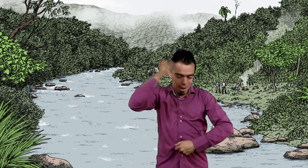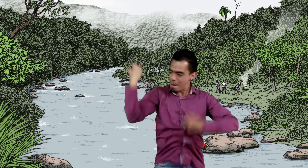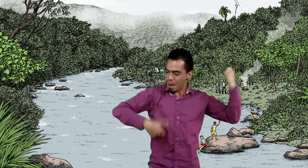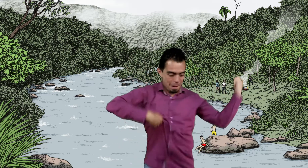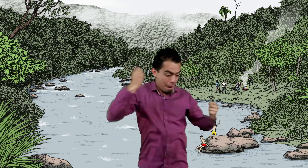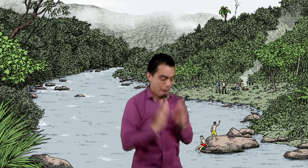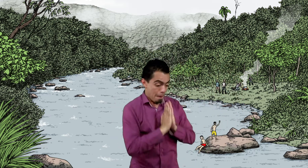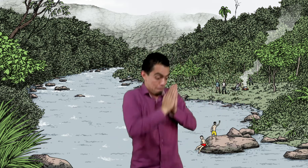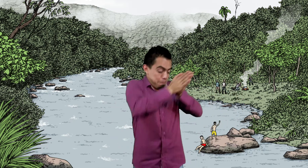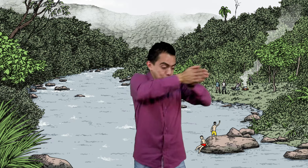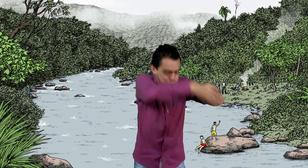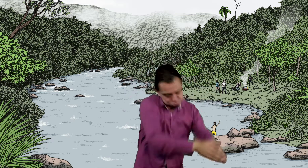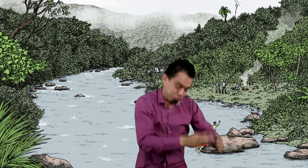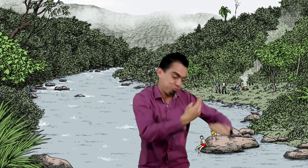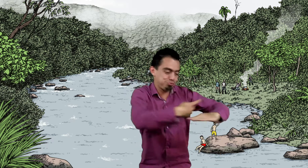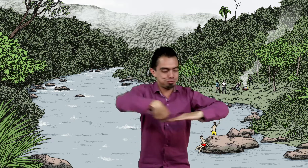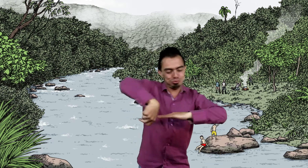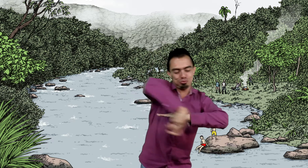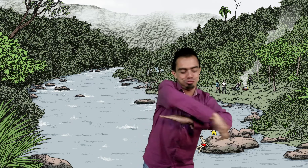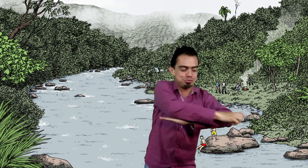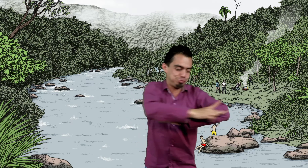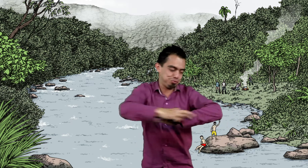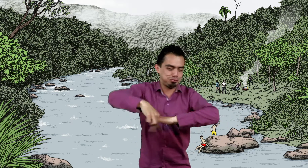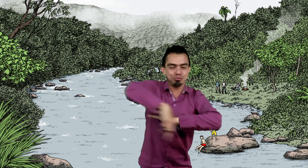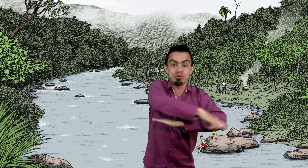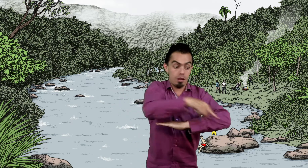Nos quitamos la ropa rápidamente y nos lanzamos a nadar de un lado a otro.